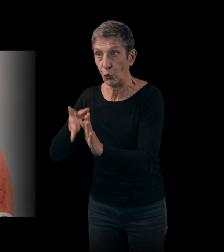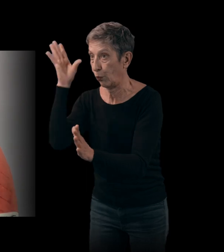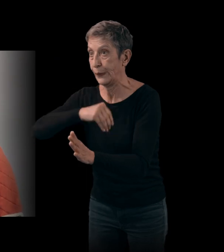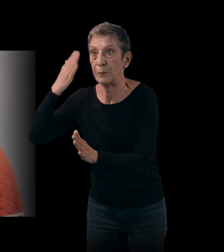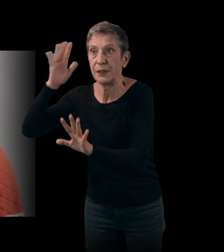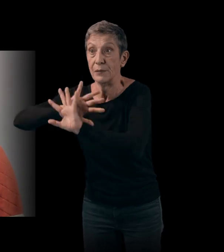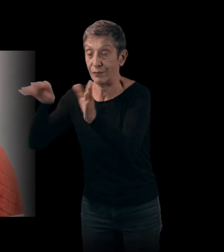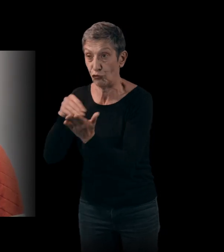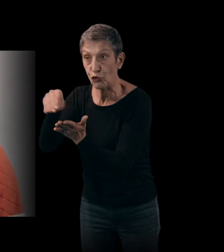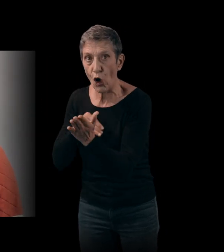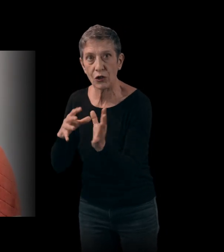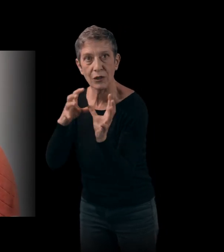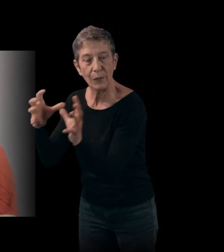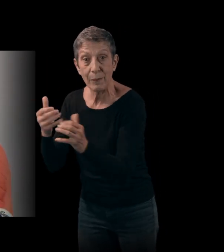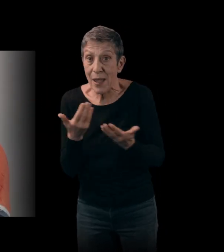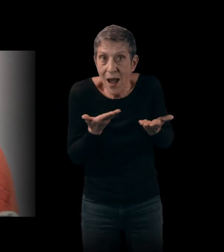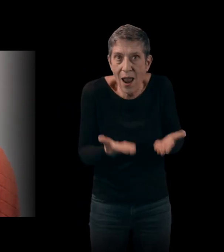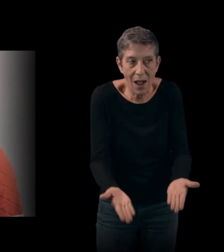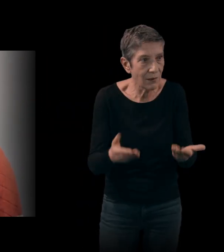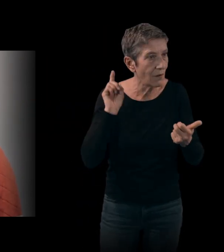Et là, il fallait que j'accepte de perdre énormément de choses